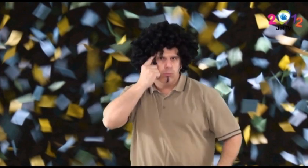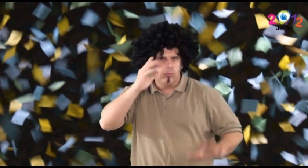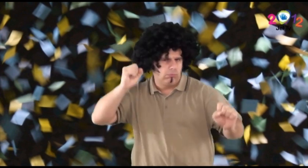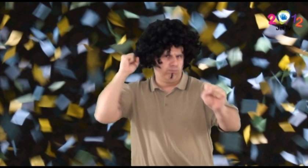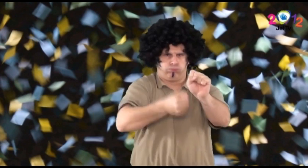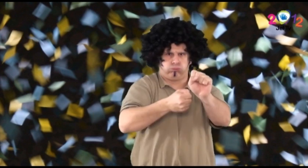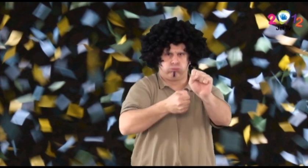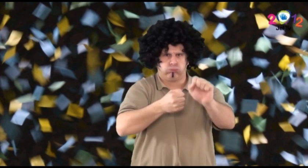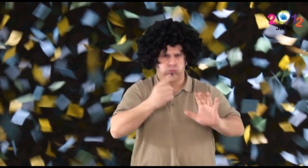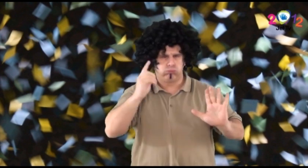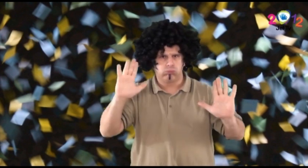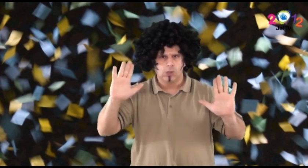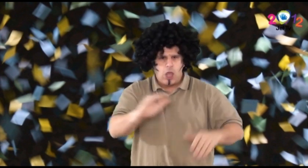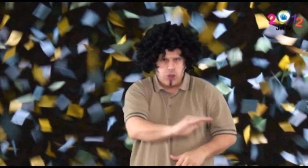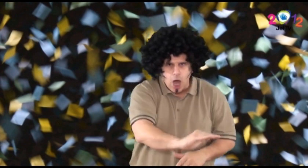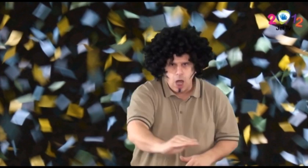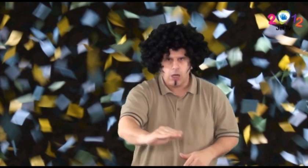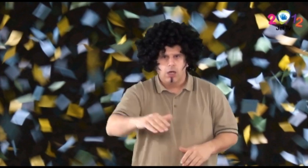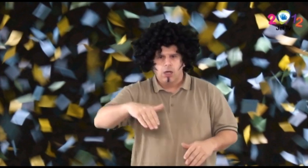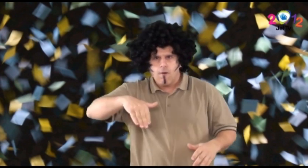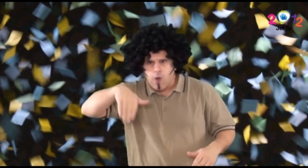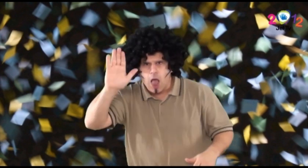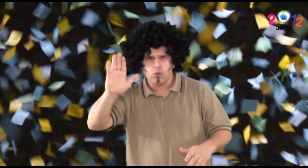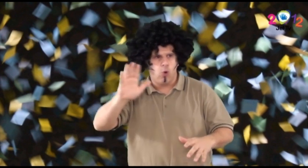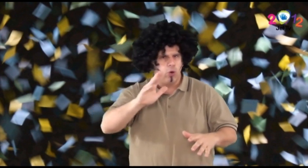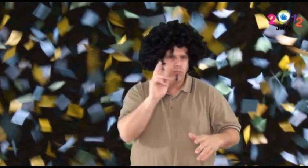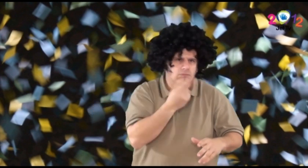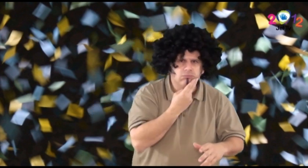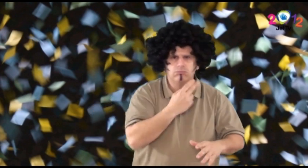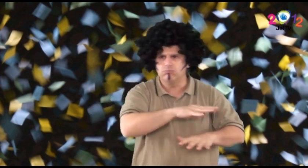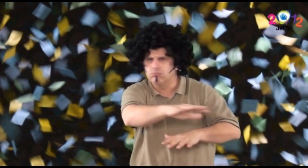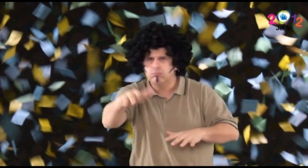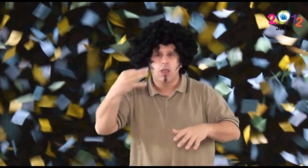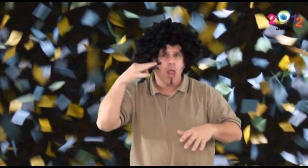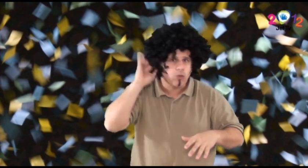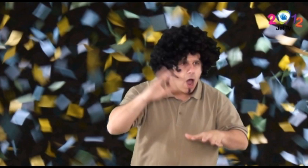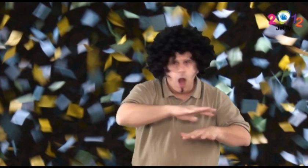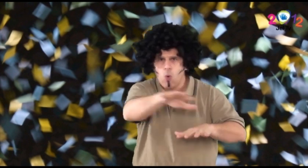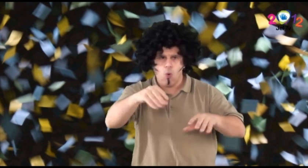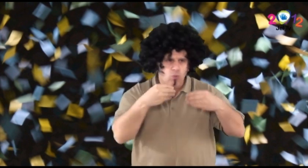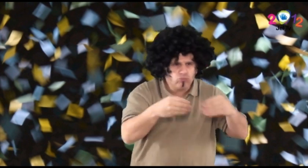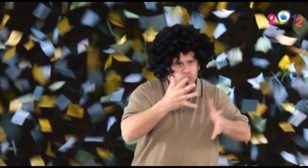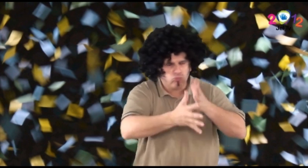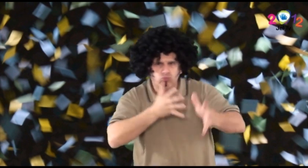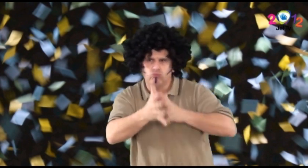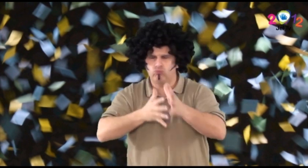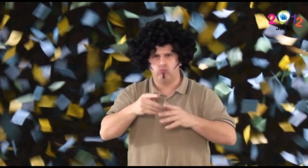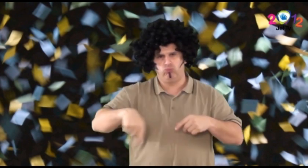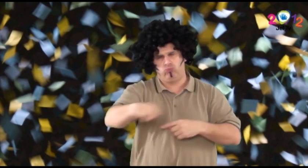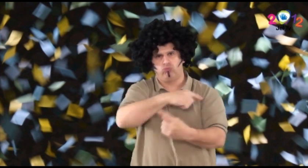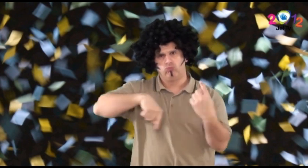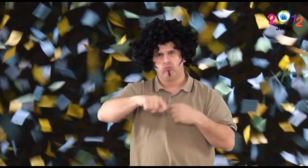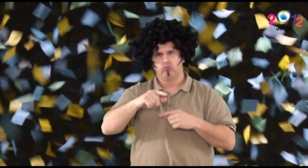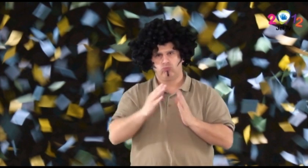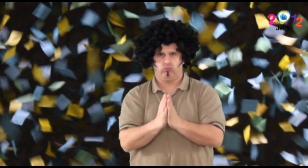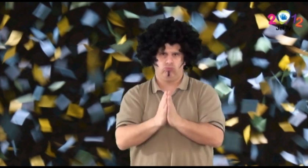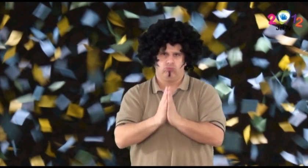Bele kell vésni a fejünkbe. Gyerekek, felnõttek, siketek, nagyothallók között igen fontos.